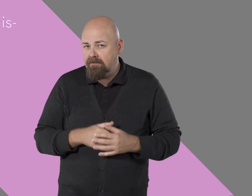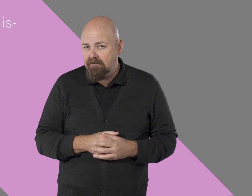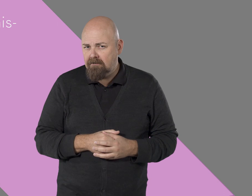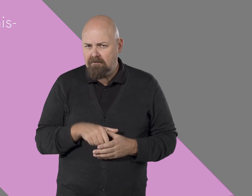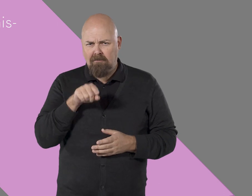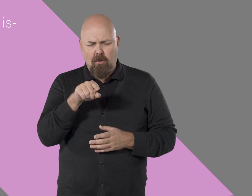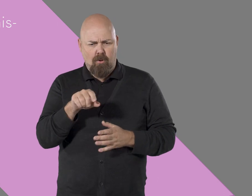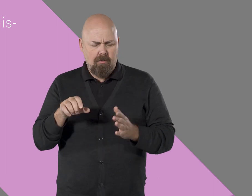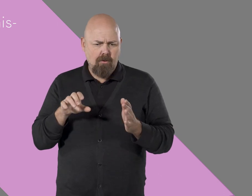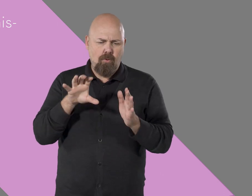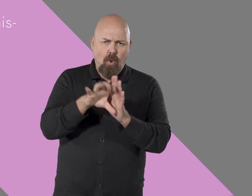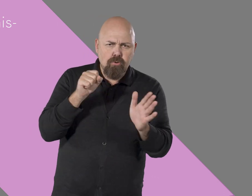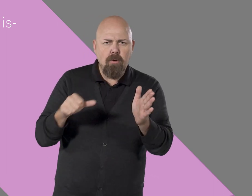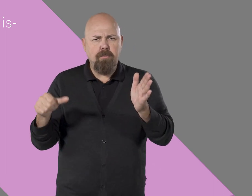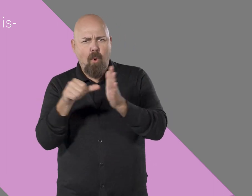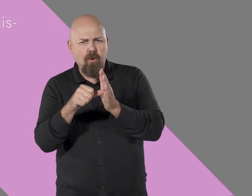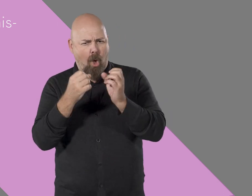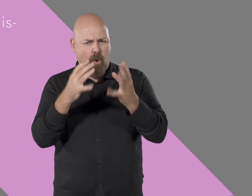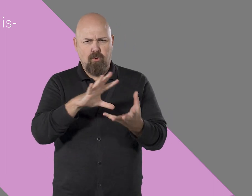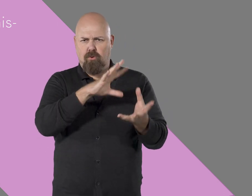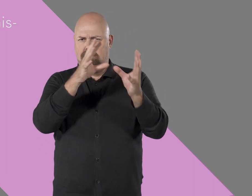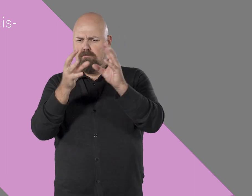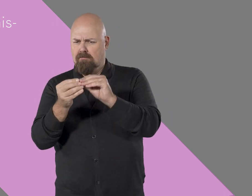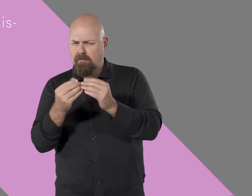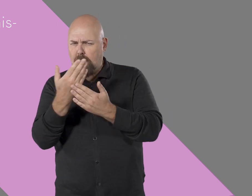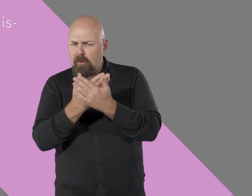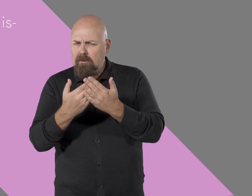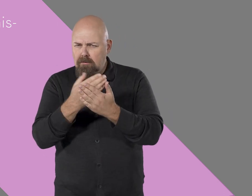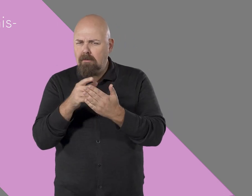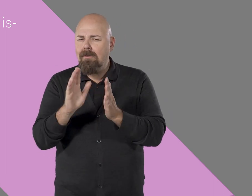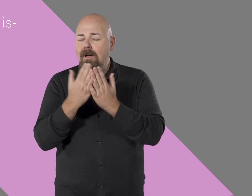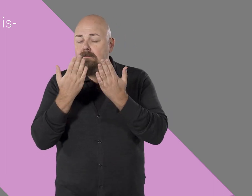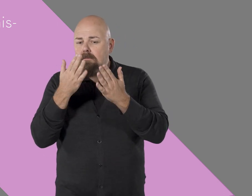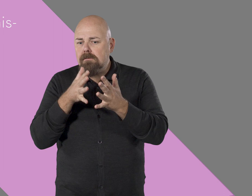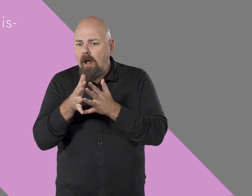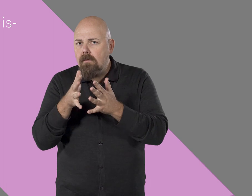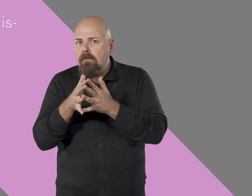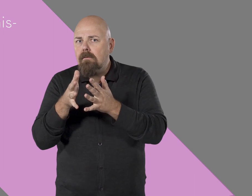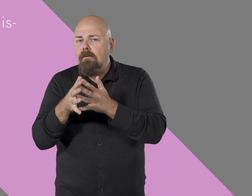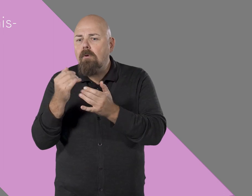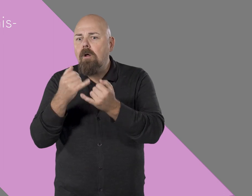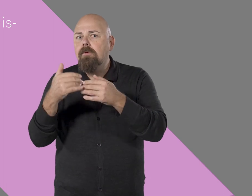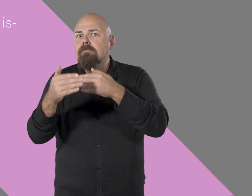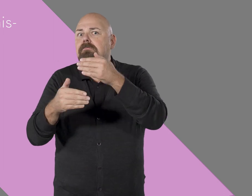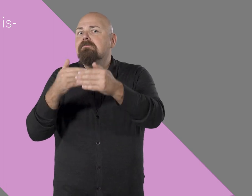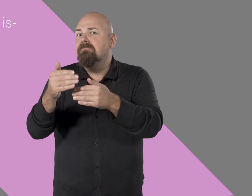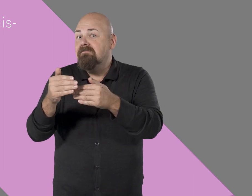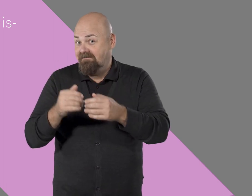ja oudon ryöstömurhan mysteeri alkaa pikku hiljaa selvitä.